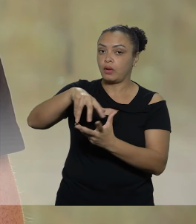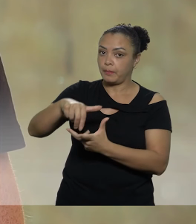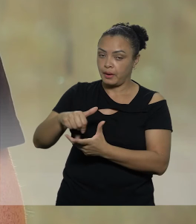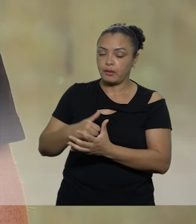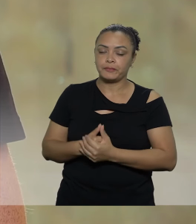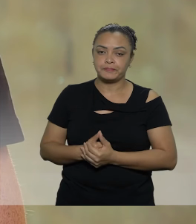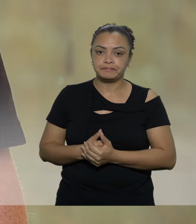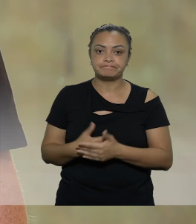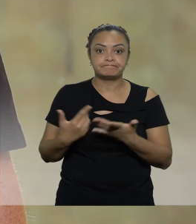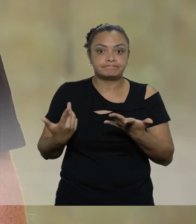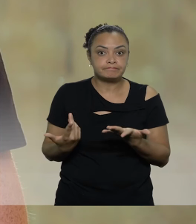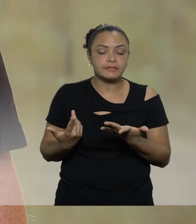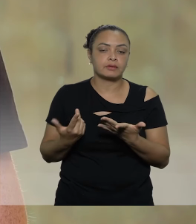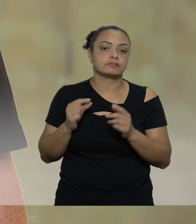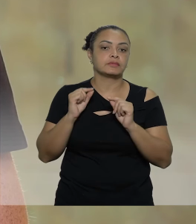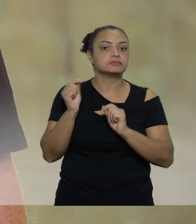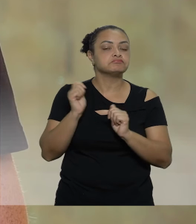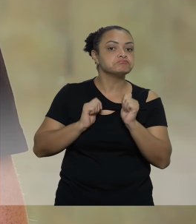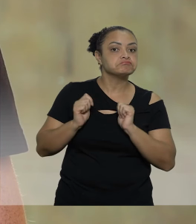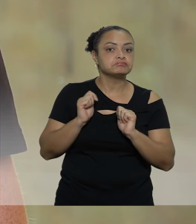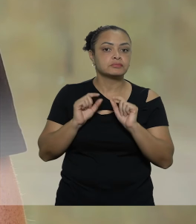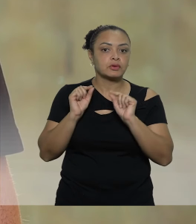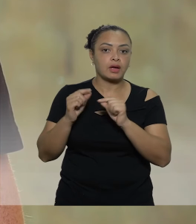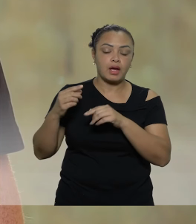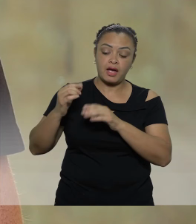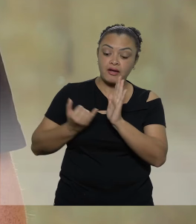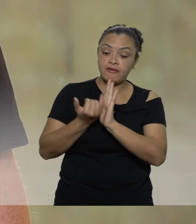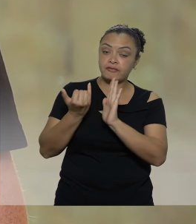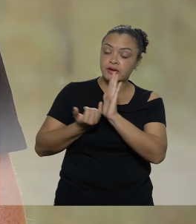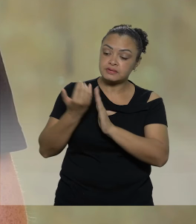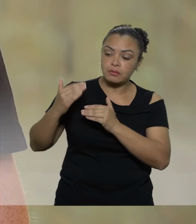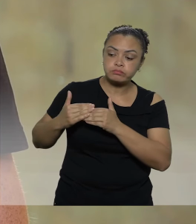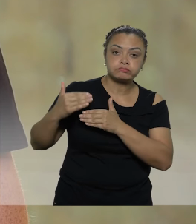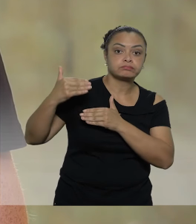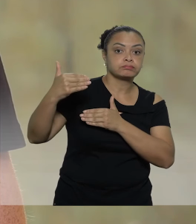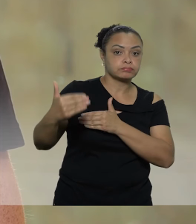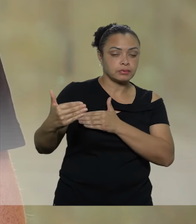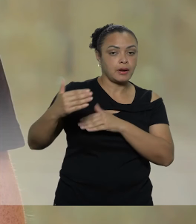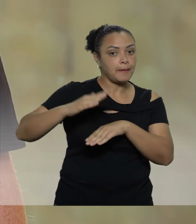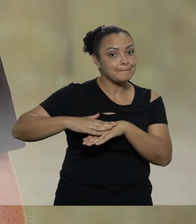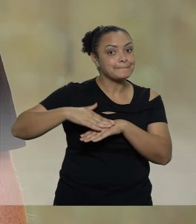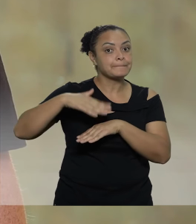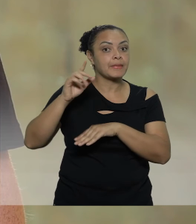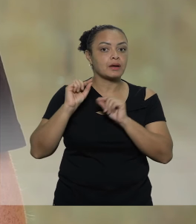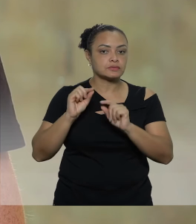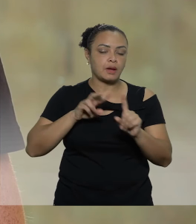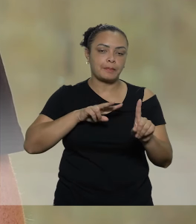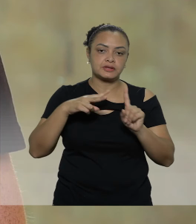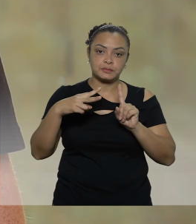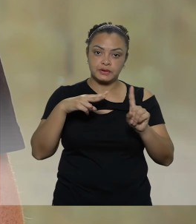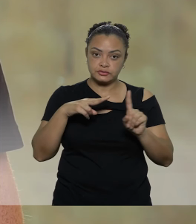Para as expectativas de inflação em períodos mais longos, o maior efeito parece decorrer ainda das perspectivas